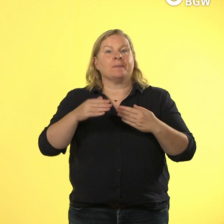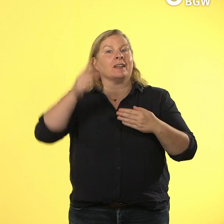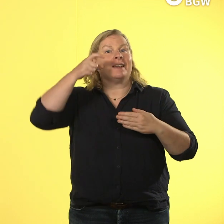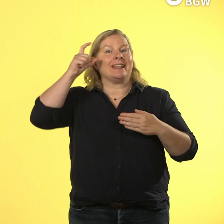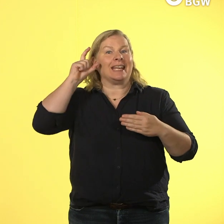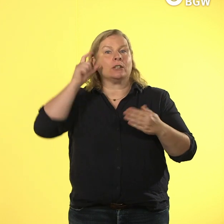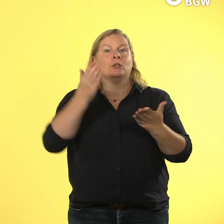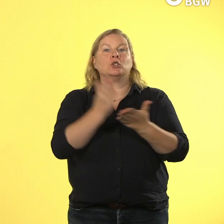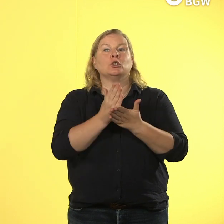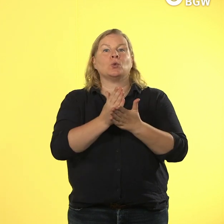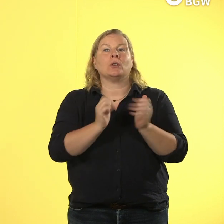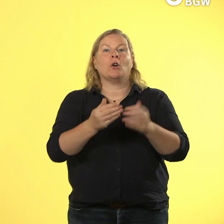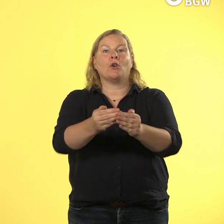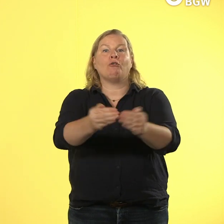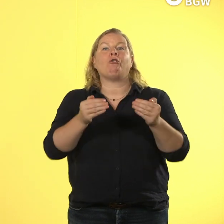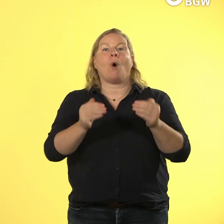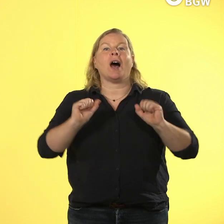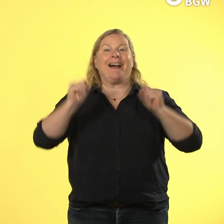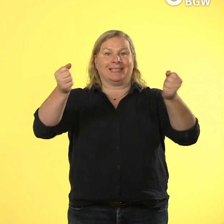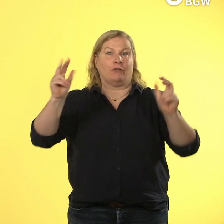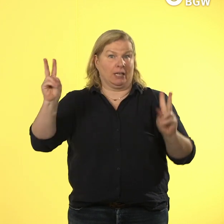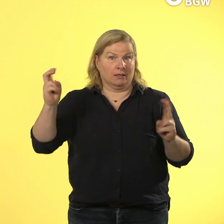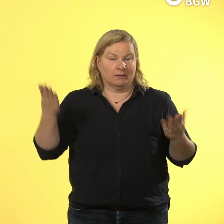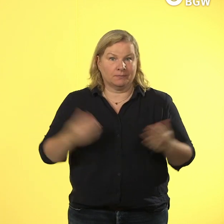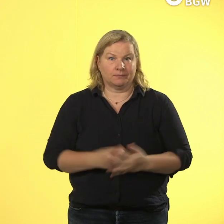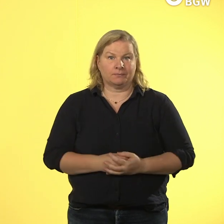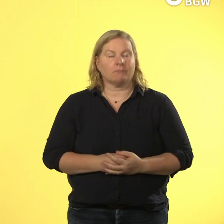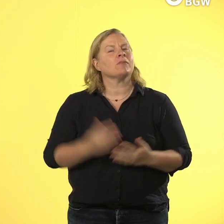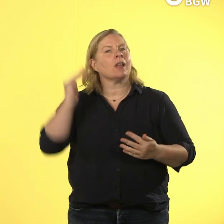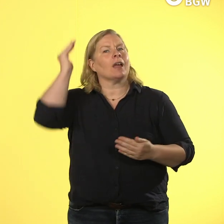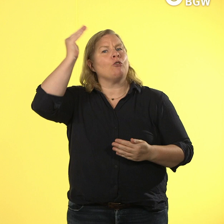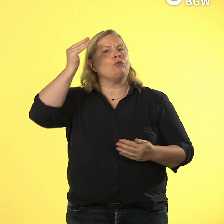Nehmen wir mal an, dass ich schon ein-, zweimal mit Frau Meier aneinandergeraten bin,